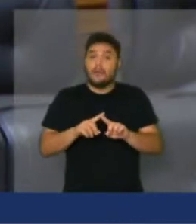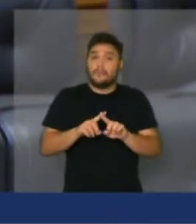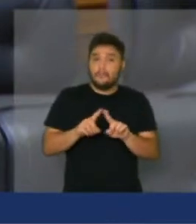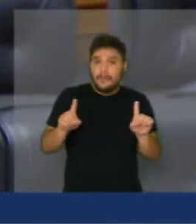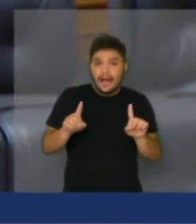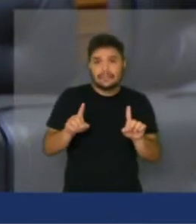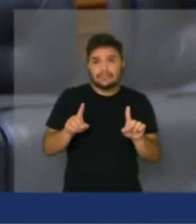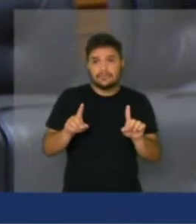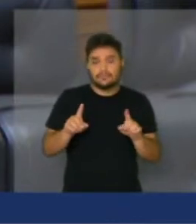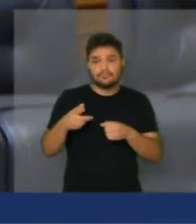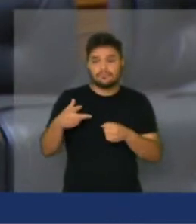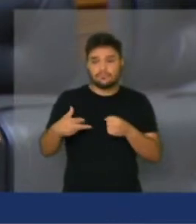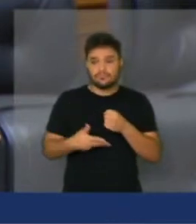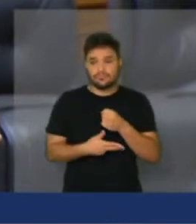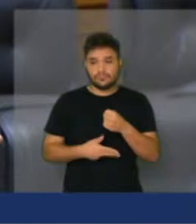MAS... SÓ PARA CONCLUIR, NO MEU PONTO DE VISTA ERA O